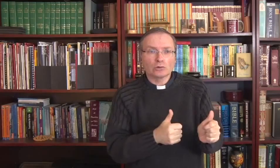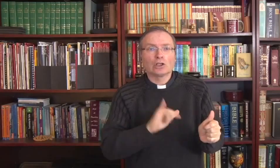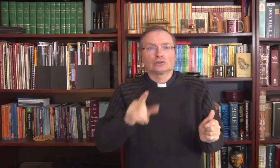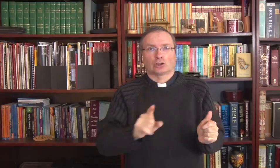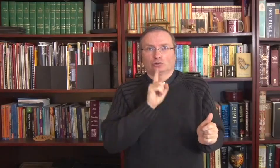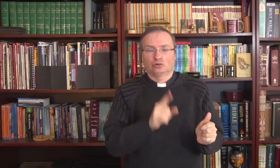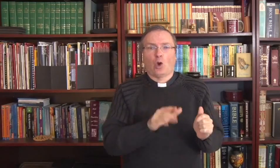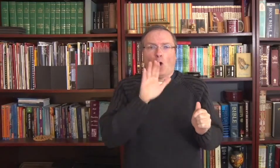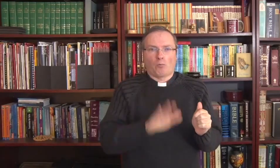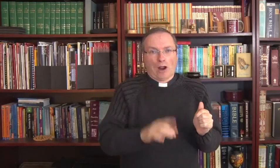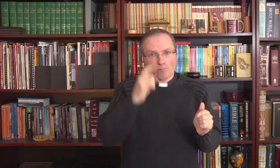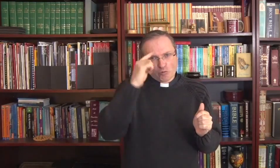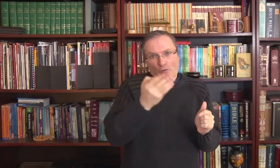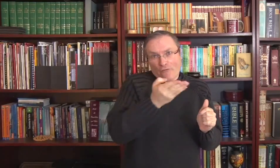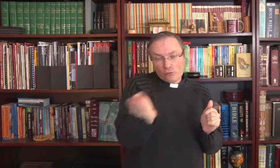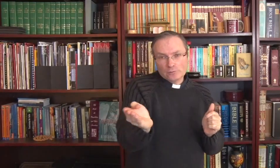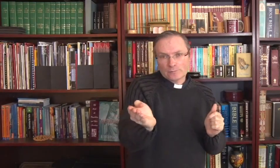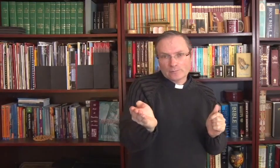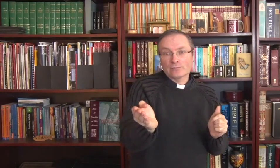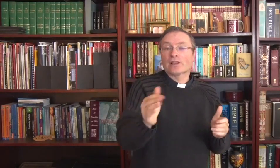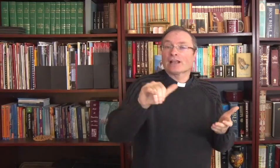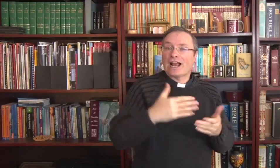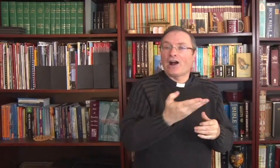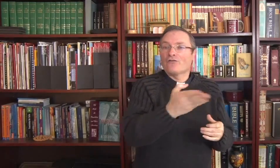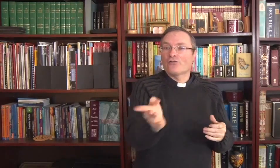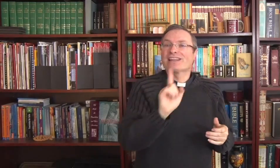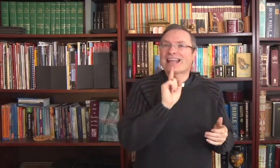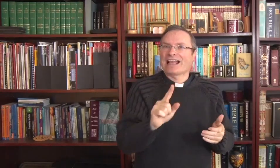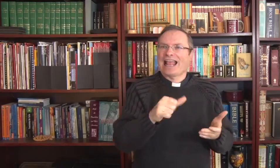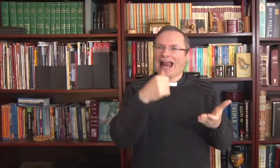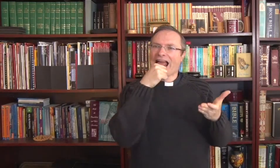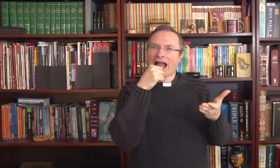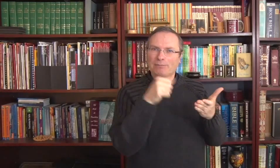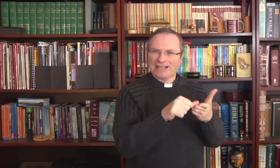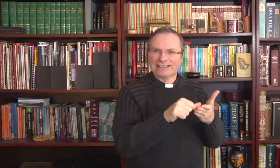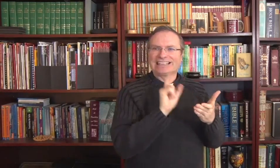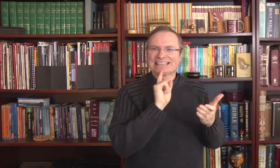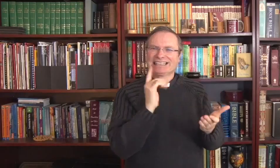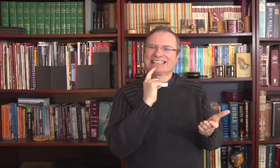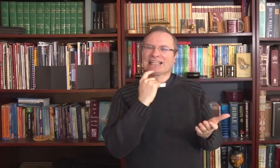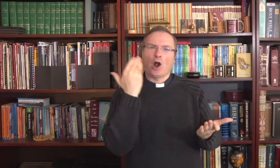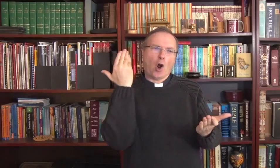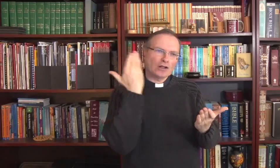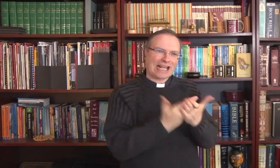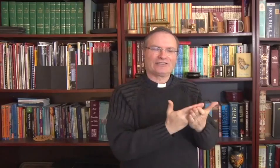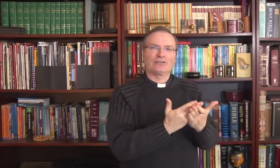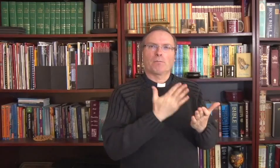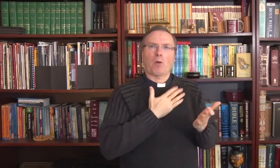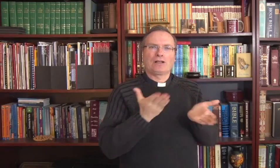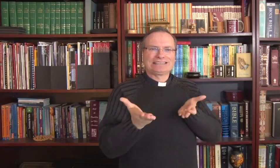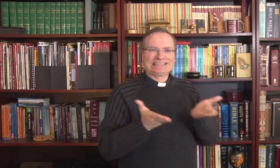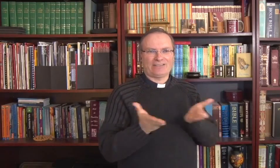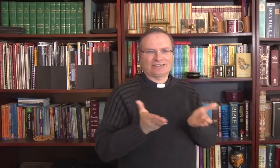je le suis au moins pour vous, car vous êtes l’empreinte qui authentifie mon service